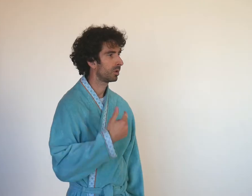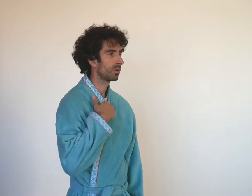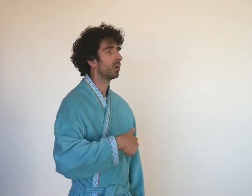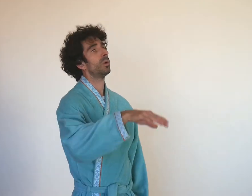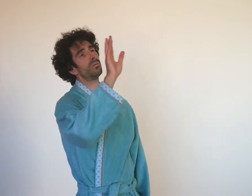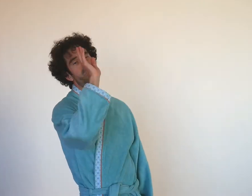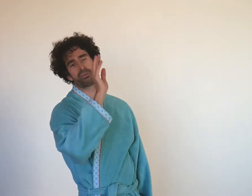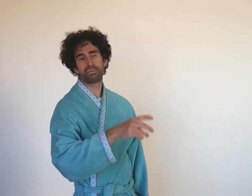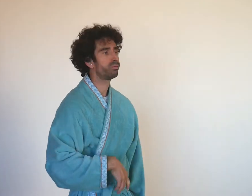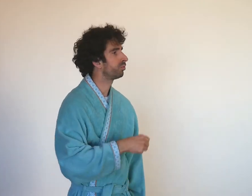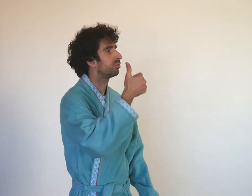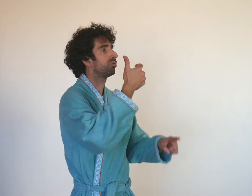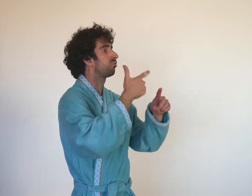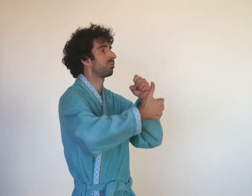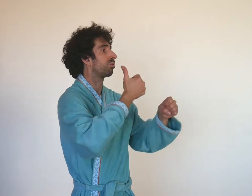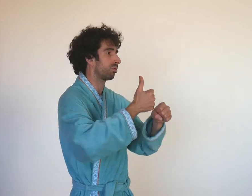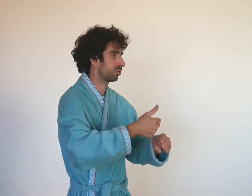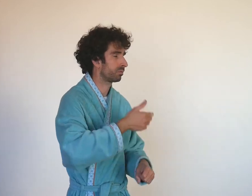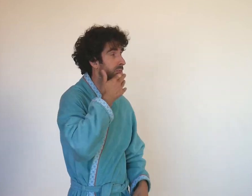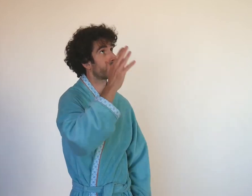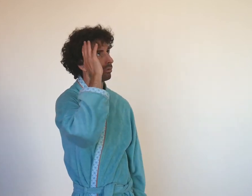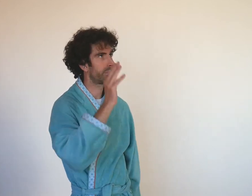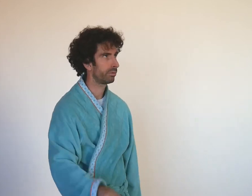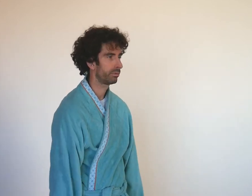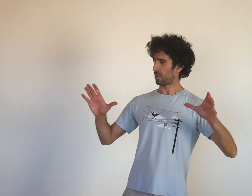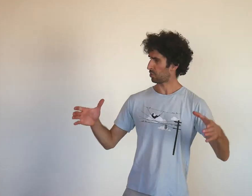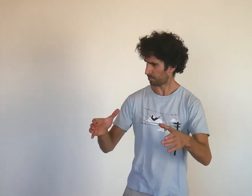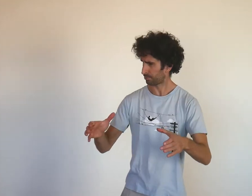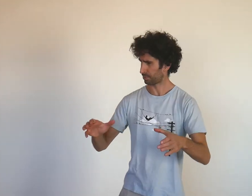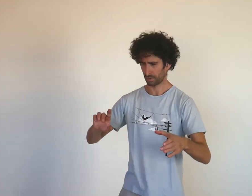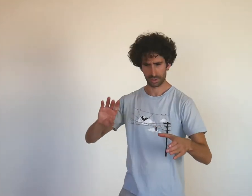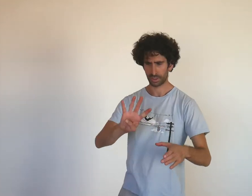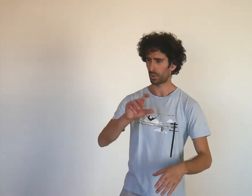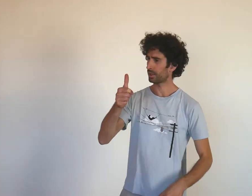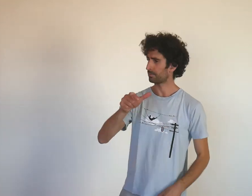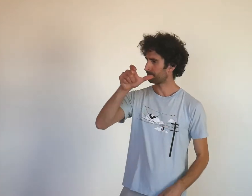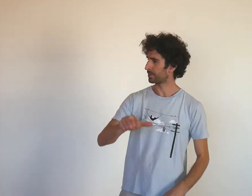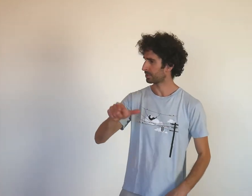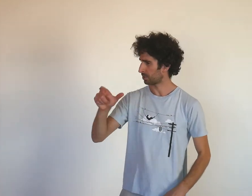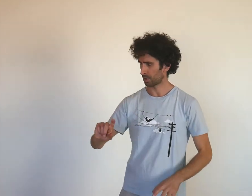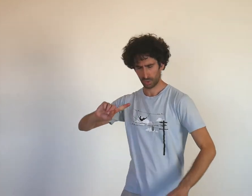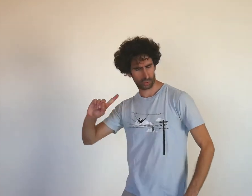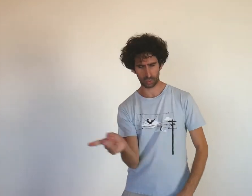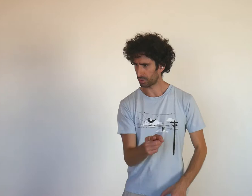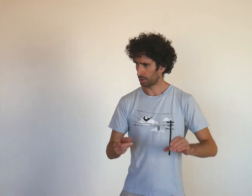Oh moi, une fois par an et encore ! Les 41 personnes passent tous